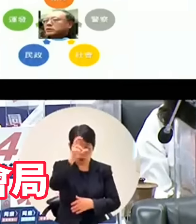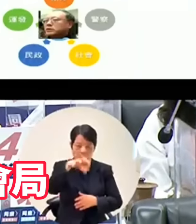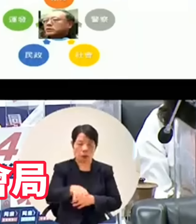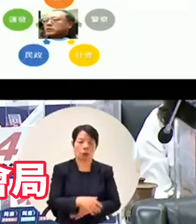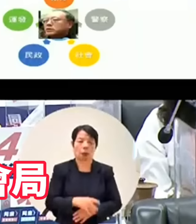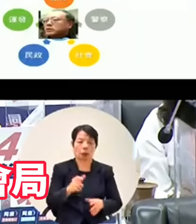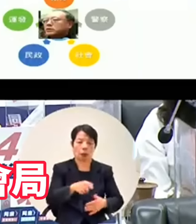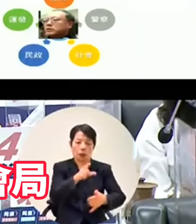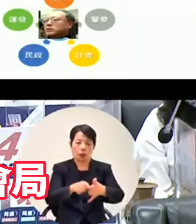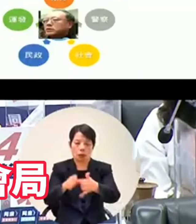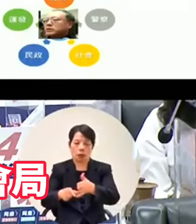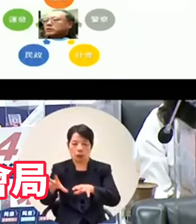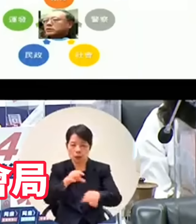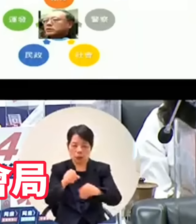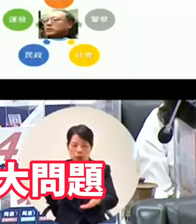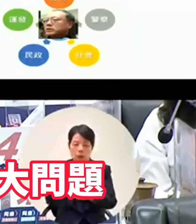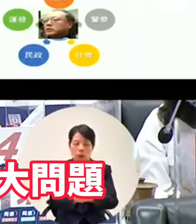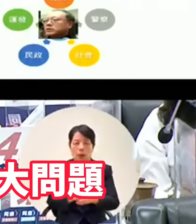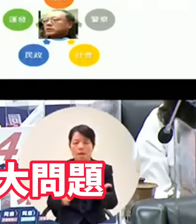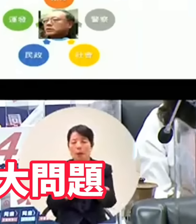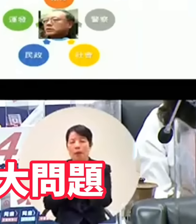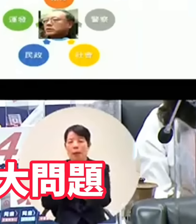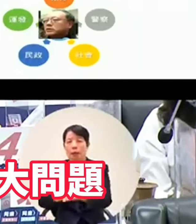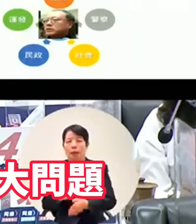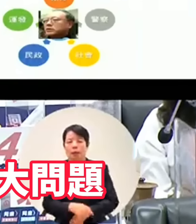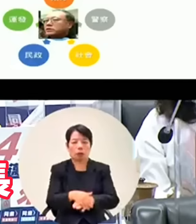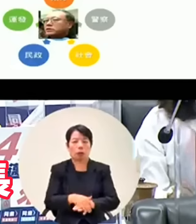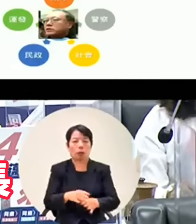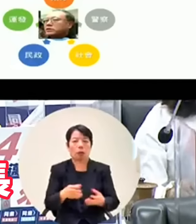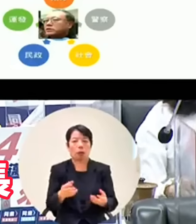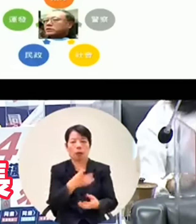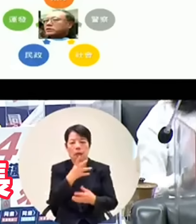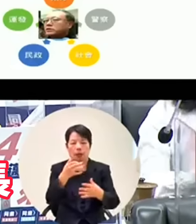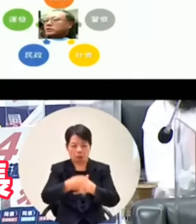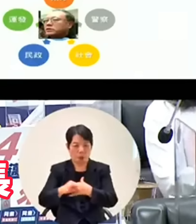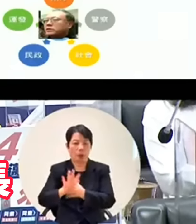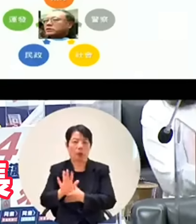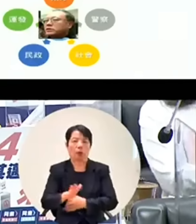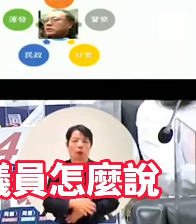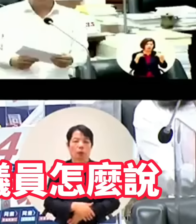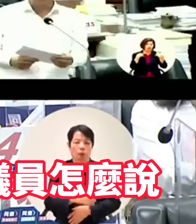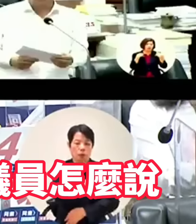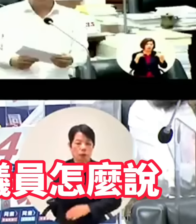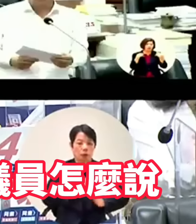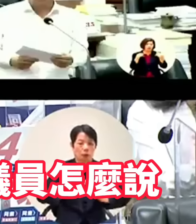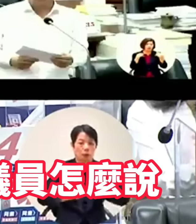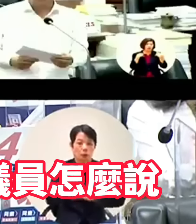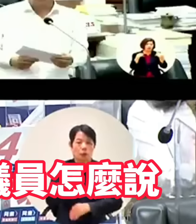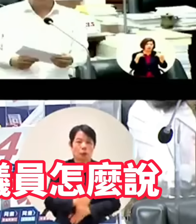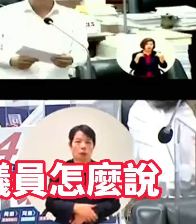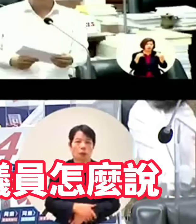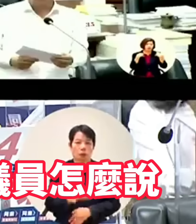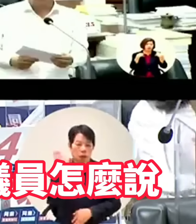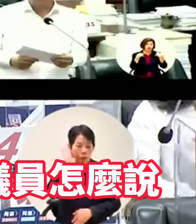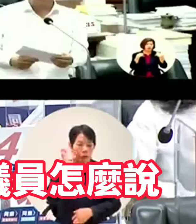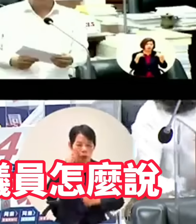你的民政社會局 城中城也出現了大問題 所以陳市長 我們來聽聽韓賜村議員怎麼說